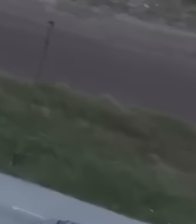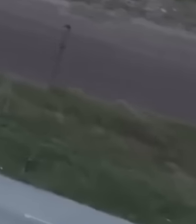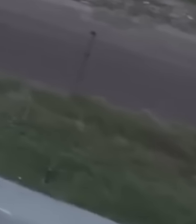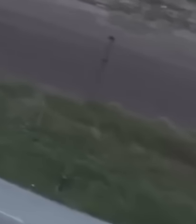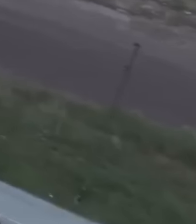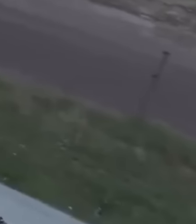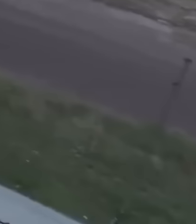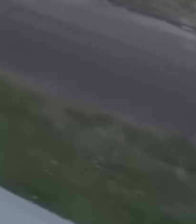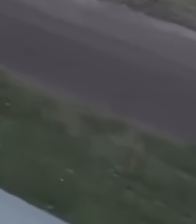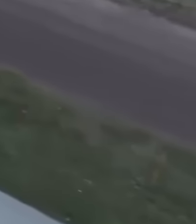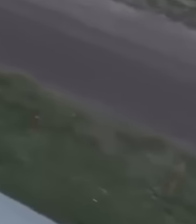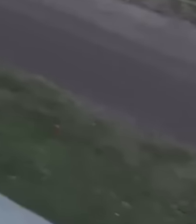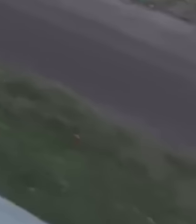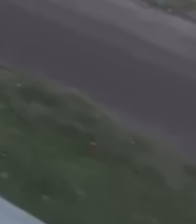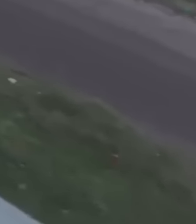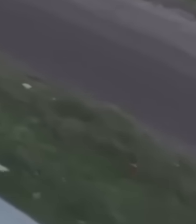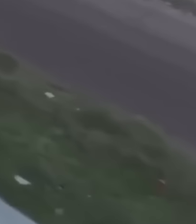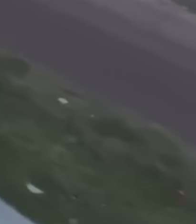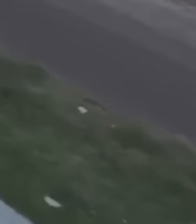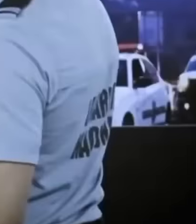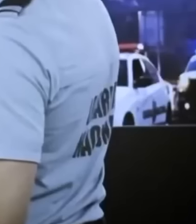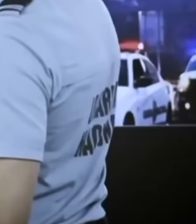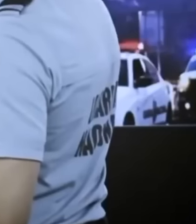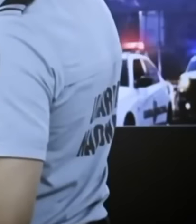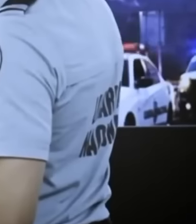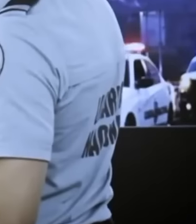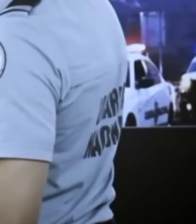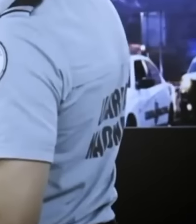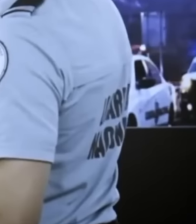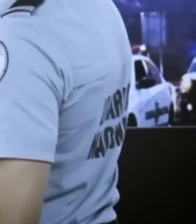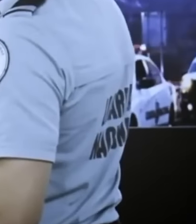no solo es una prioridad, sino que está dando [música] resultados concretos,